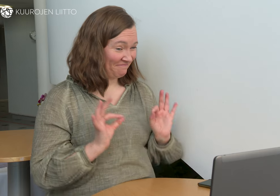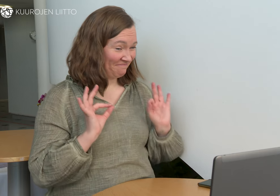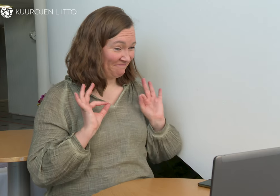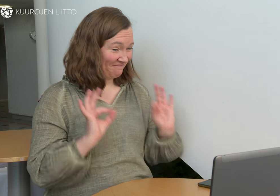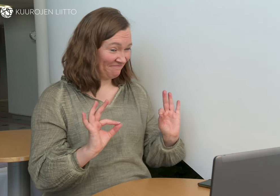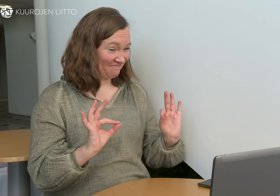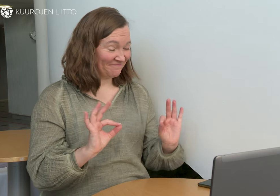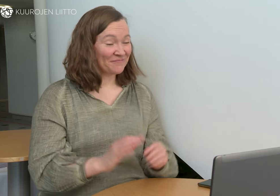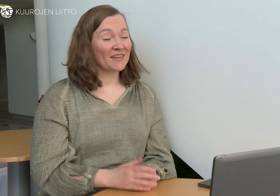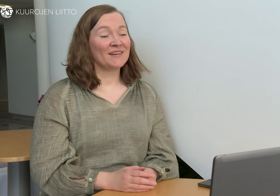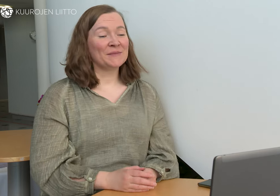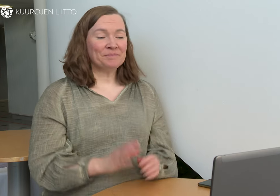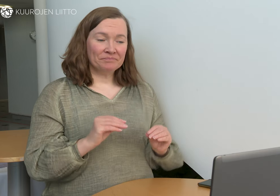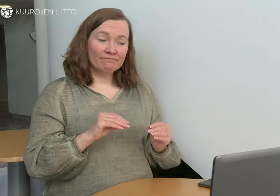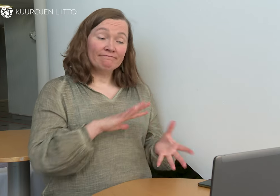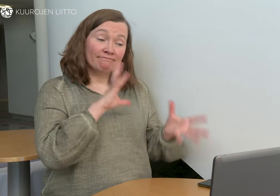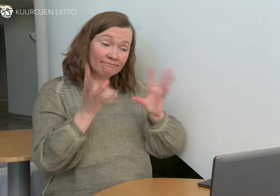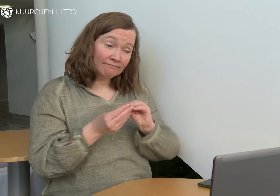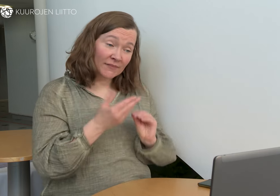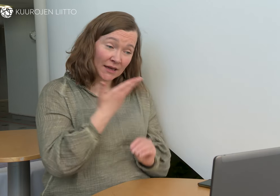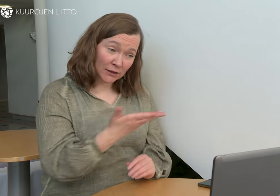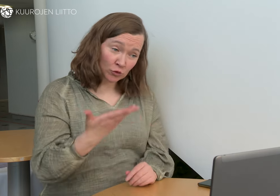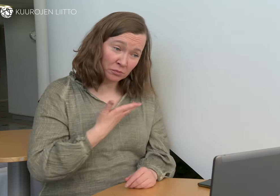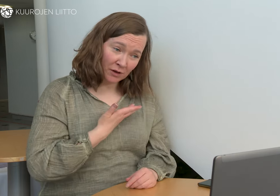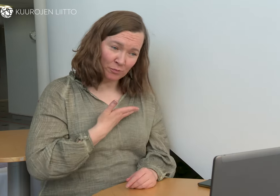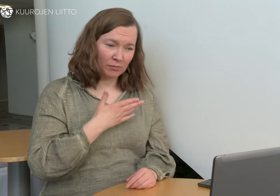Hyvä. Kiitoksia paljon.